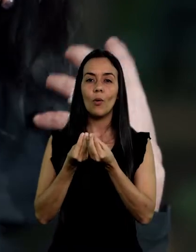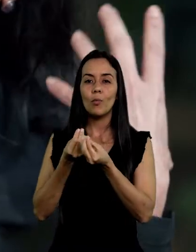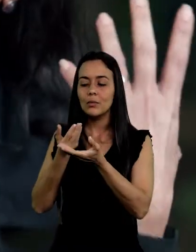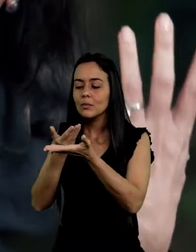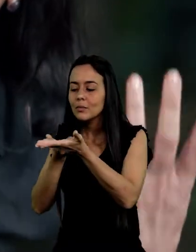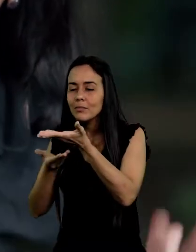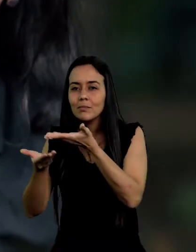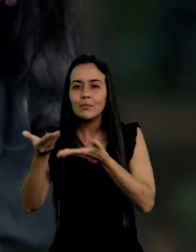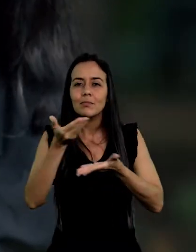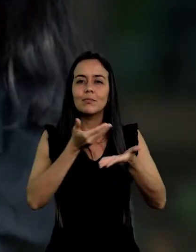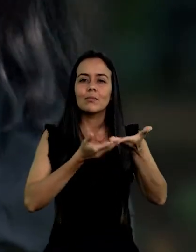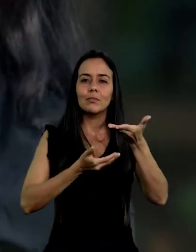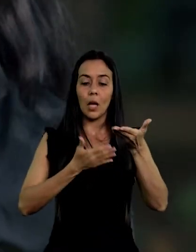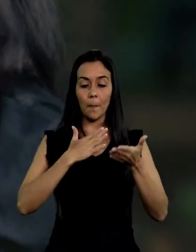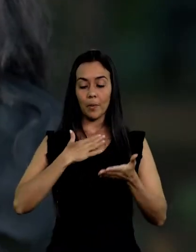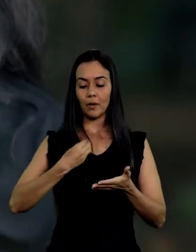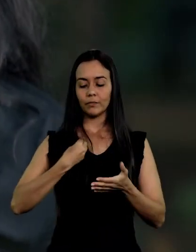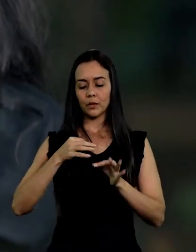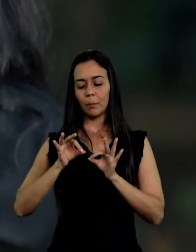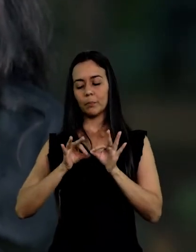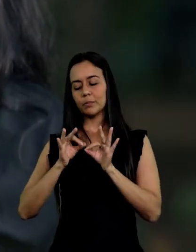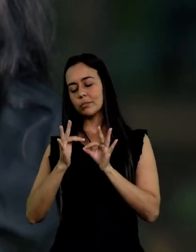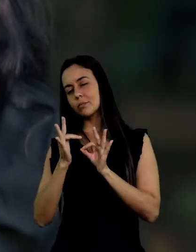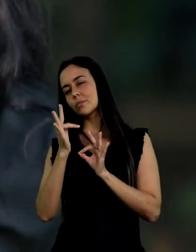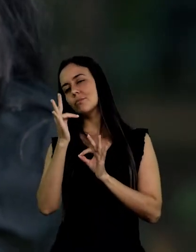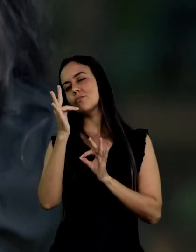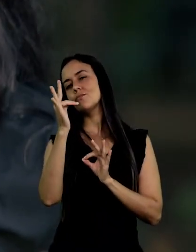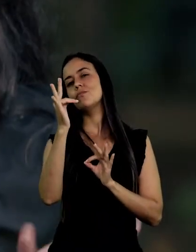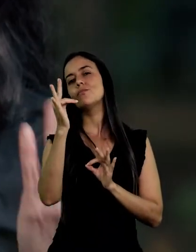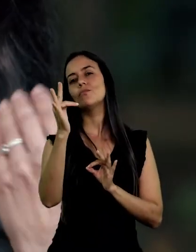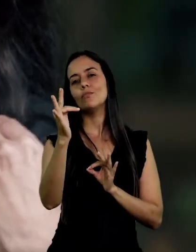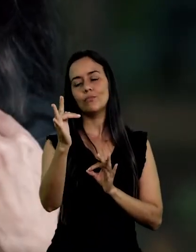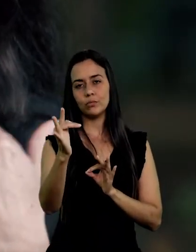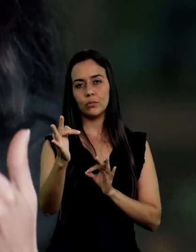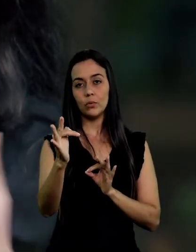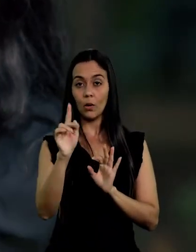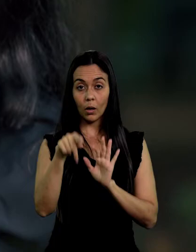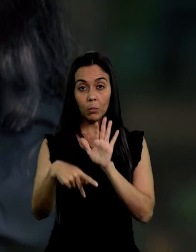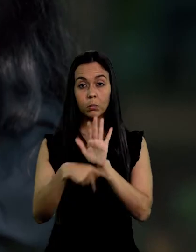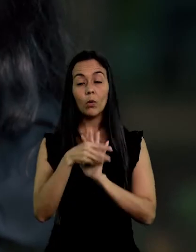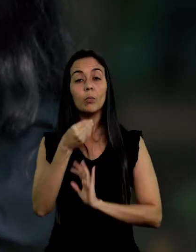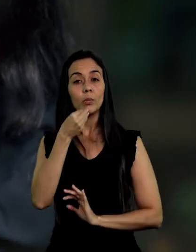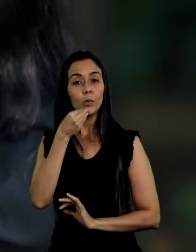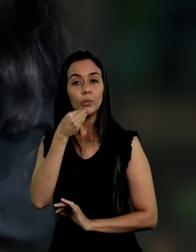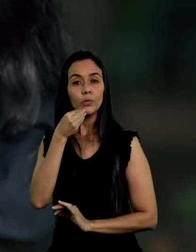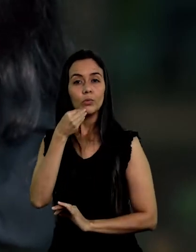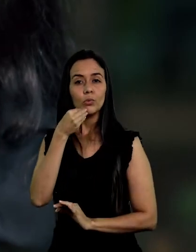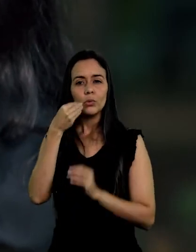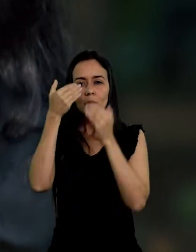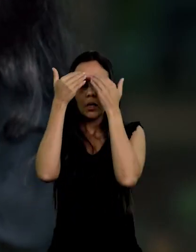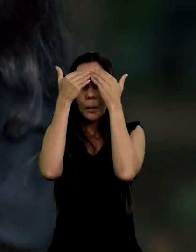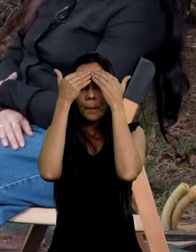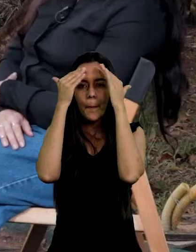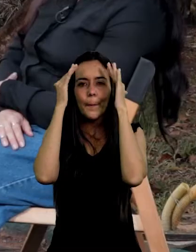planejar um futuro melhor pra gente, consciente dessa oportunidade de autoconhecimento.